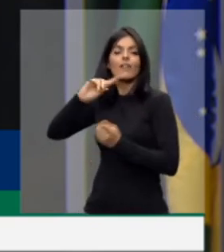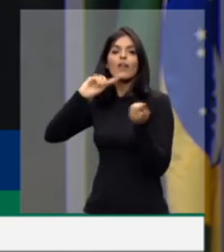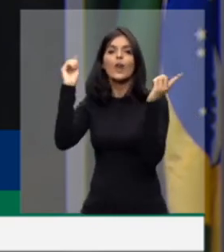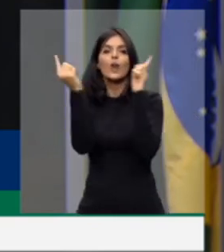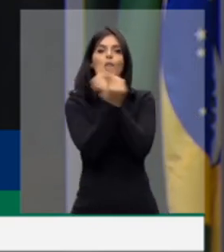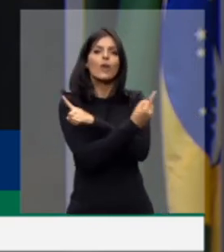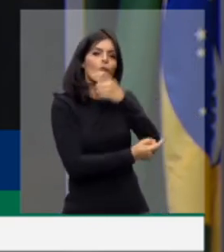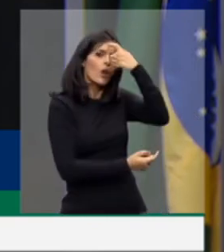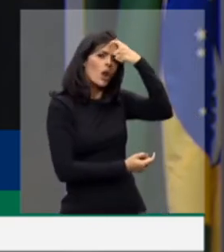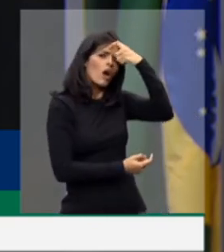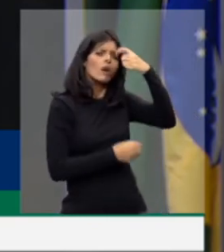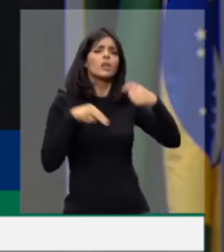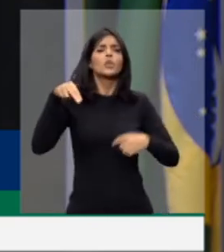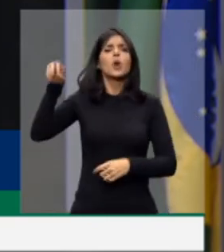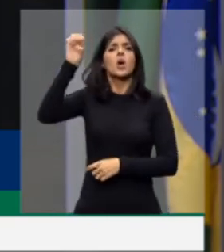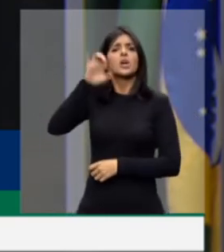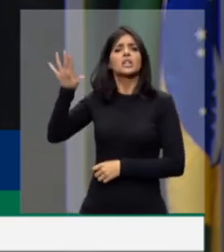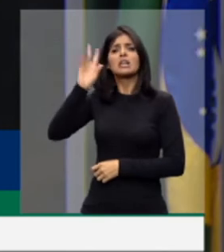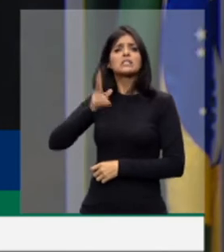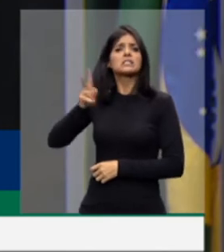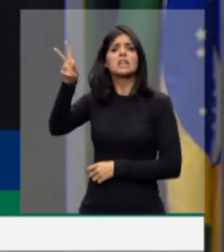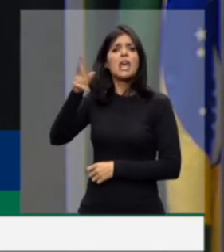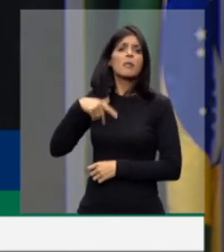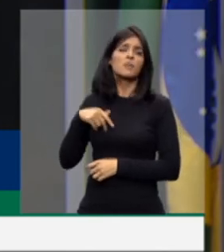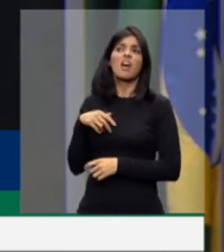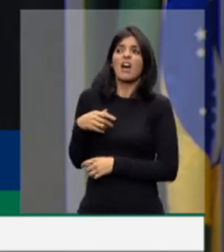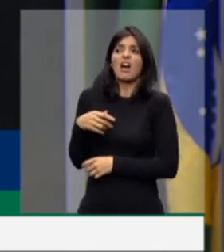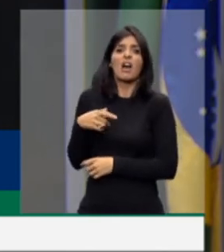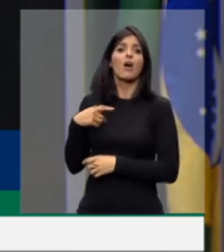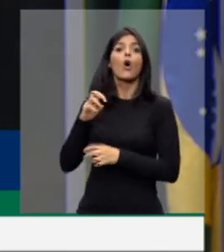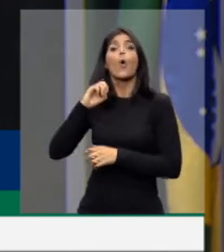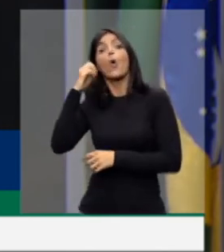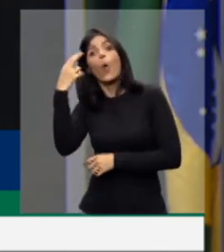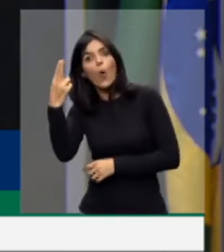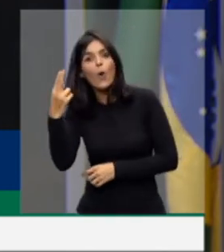ONDE ESTÁ O CENTRO CONSUMIDOR ESSA ENERGIA ALI PRODUZIDA E INVERTENDO ESSA LÓGICA NATURAL QUE O NORDESTE SEMPRE